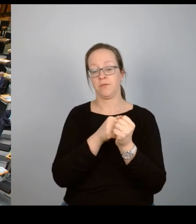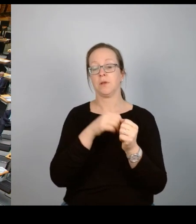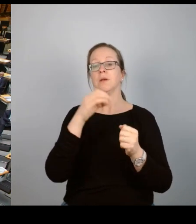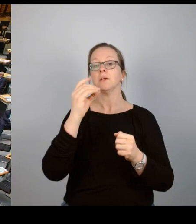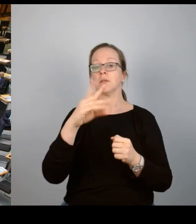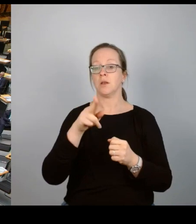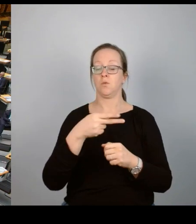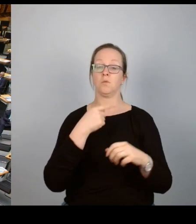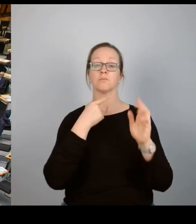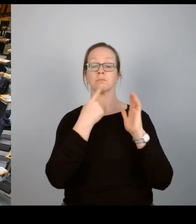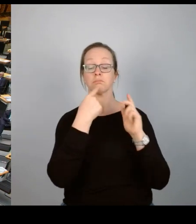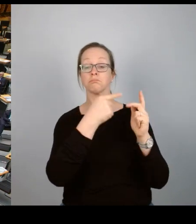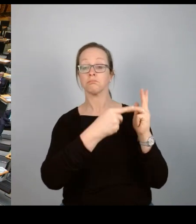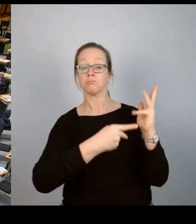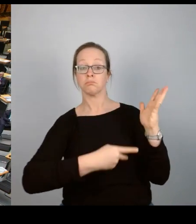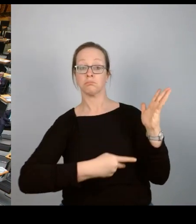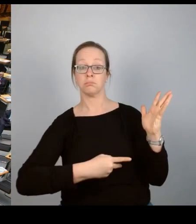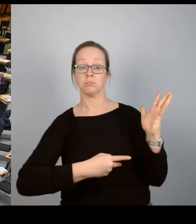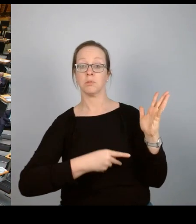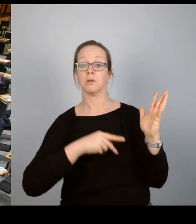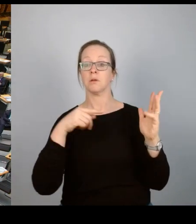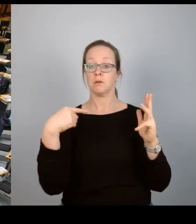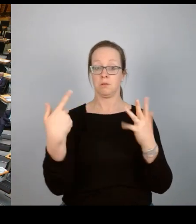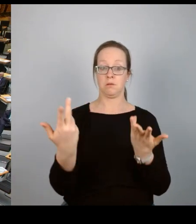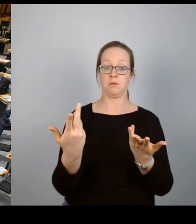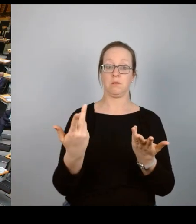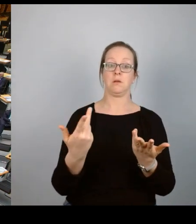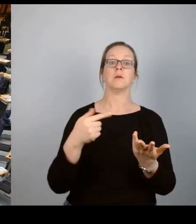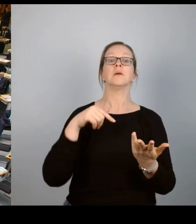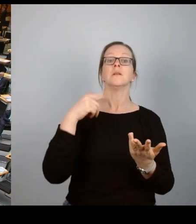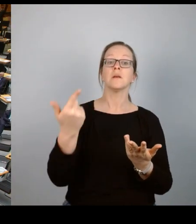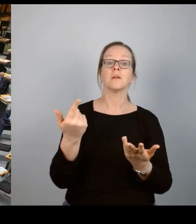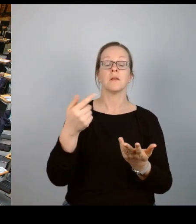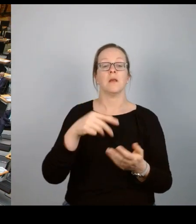Für die Fraktion Bündnis 90/Die Grünen hat nun der Kollege Kaas Elias das Wort.